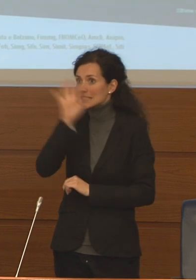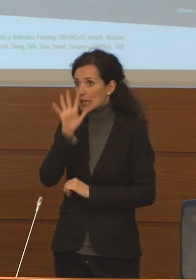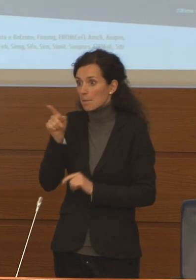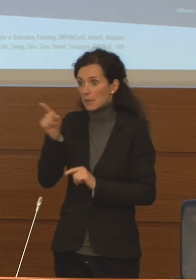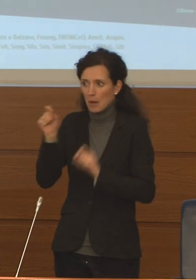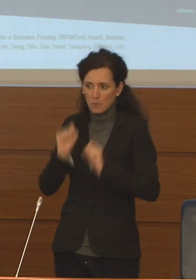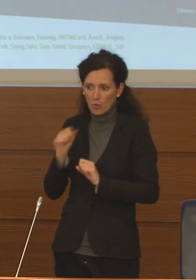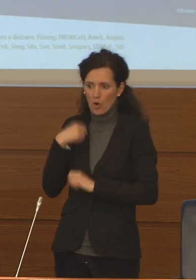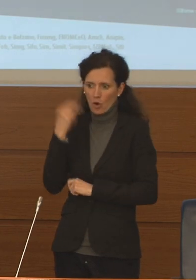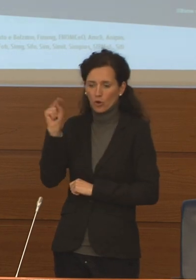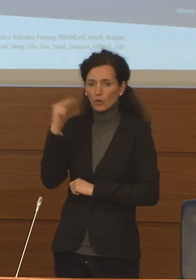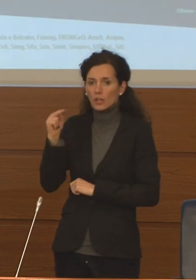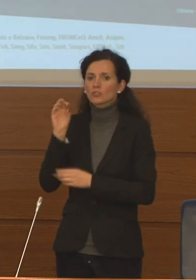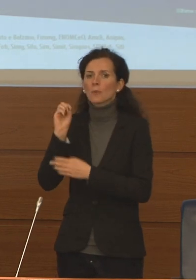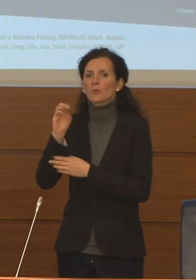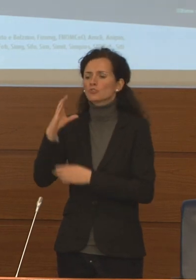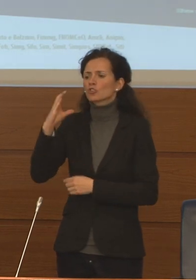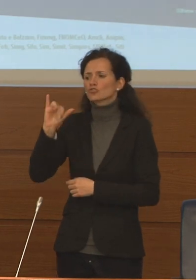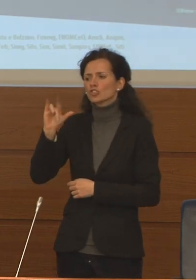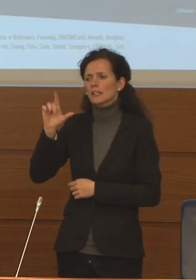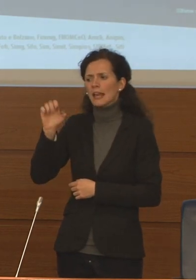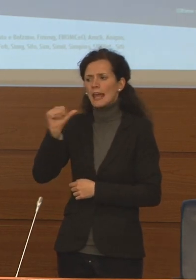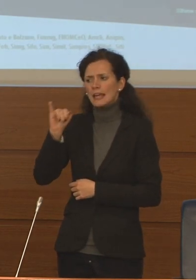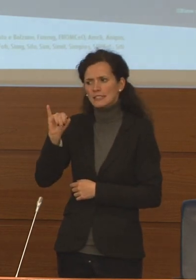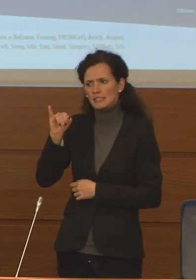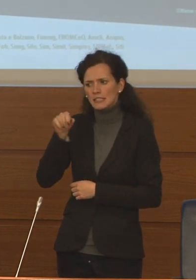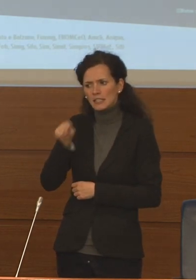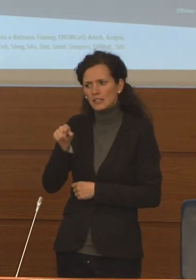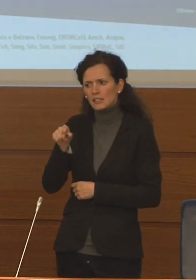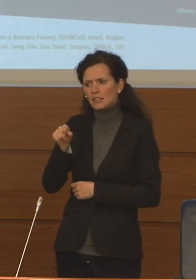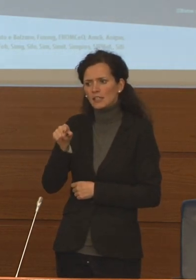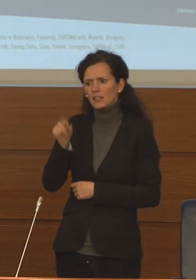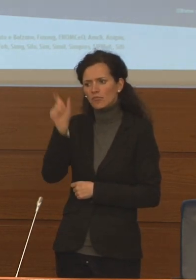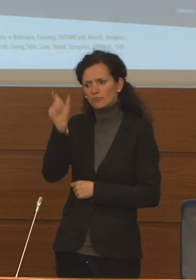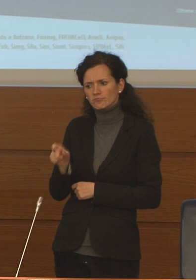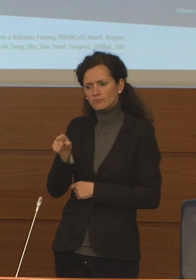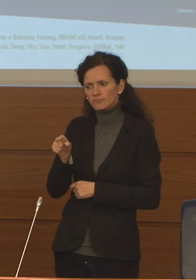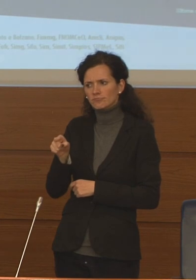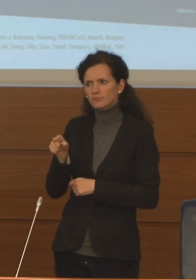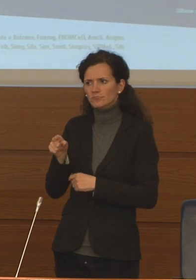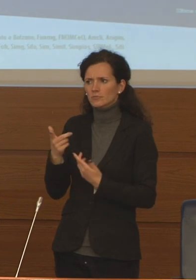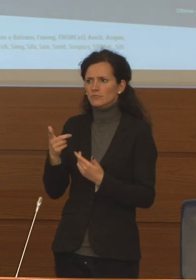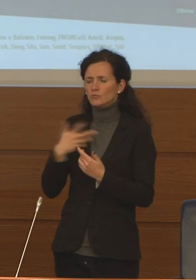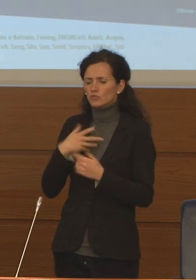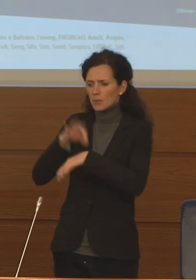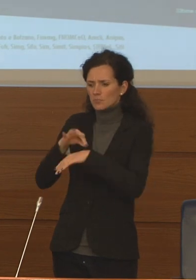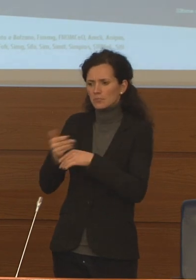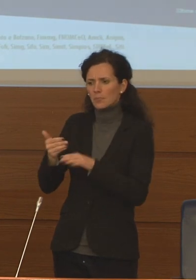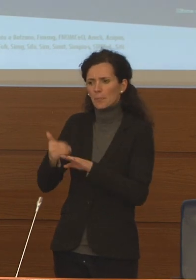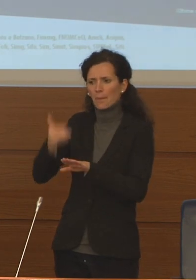che il professor Cilesi non avesse queste particolari pregresse malattie.